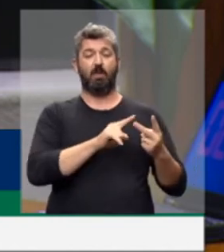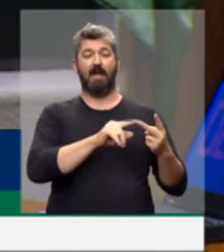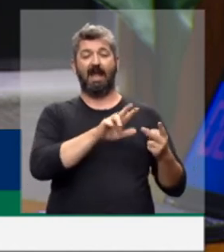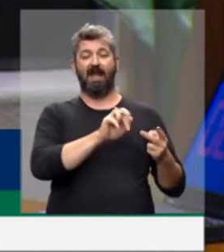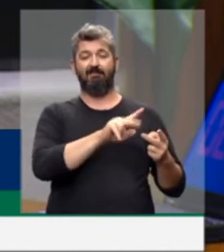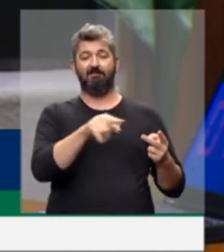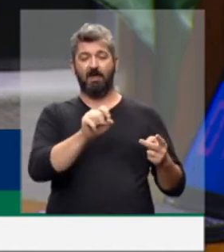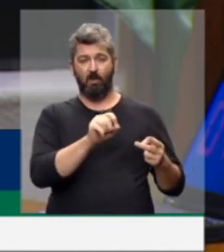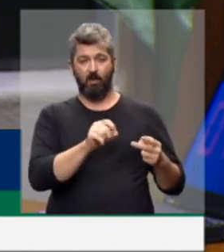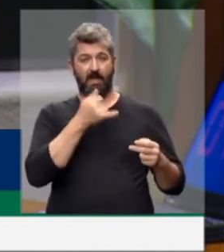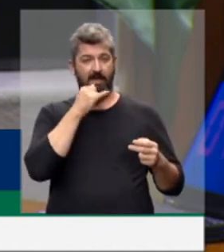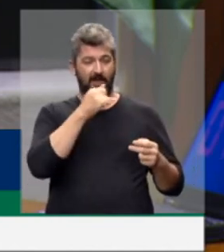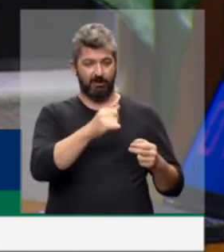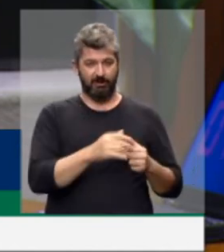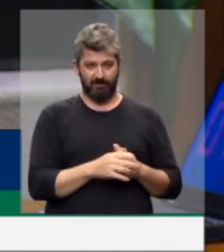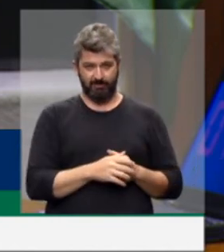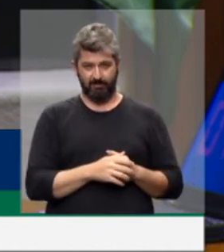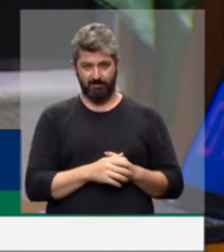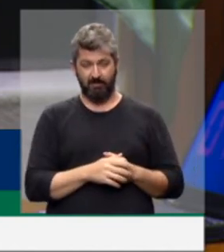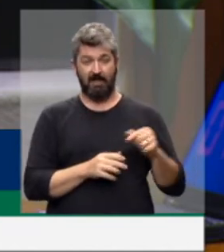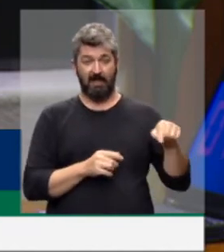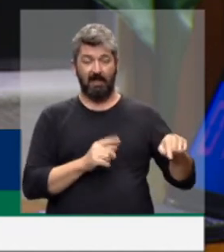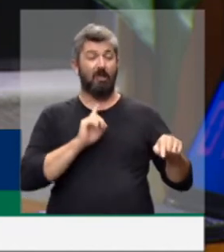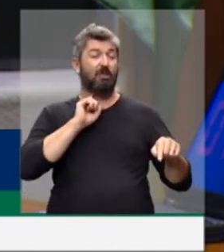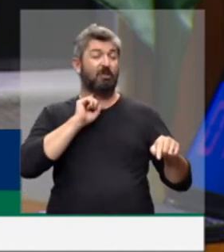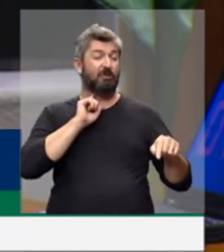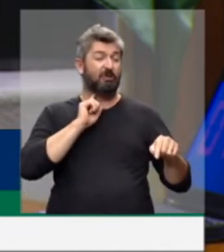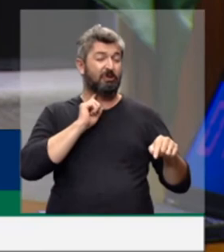EXATAMENTE QUANDO NÓS TEMOS O COMPROMETIMENTO DAS USINAS DE PRODUÇÃO DE ENERGIA E SÃO ACIONADAS AS TERMOELÉTRICAS